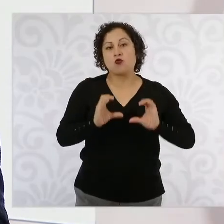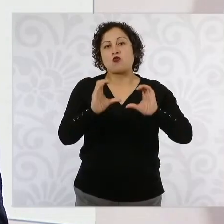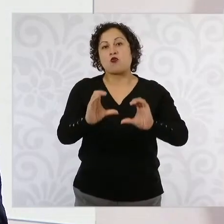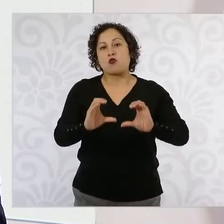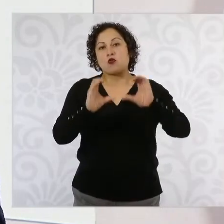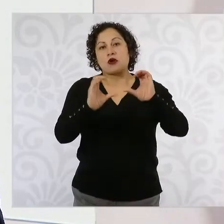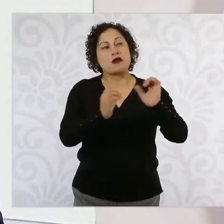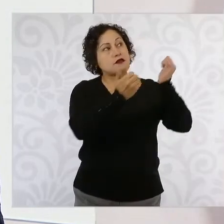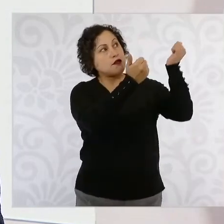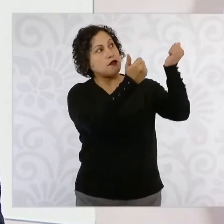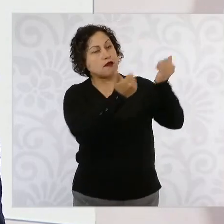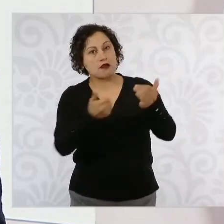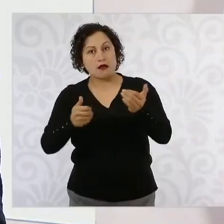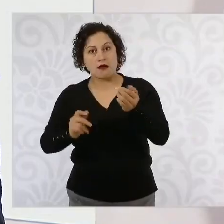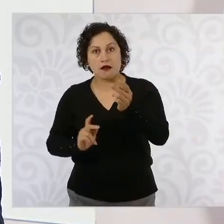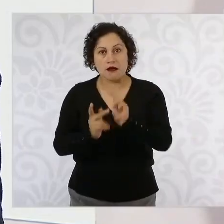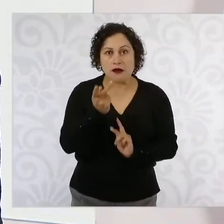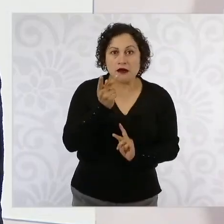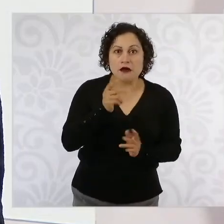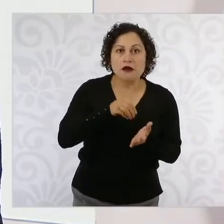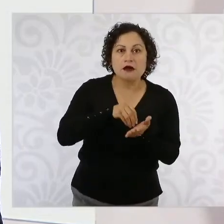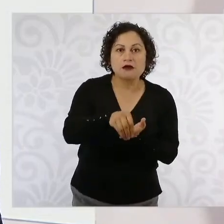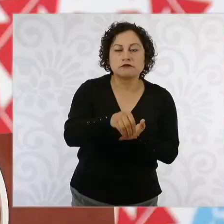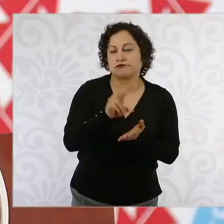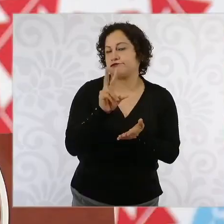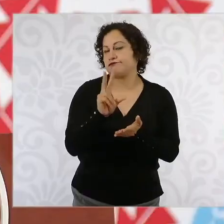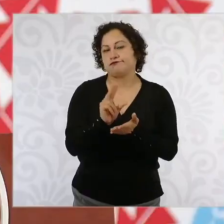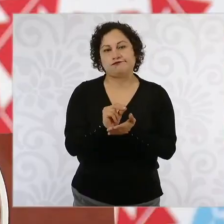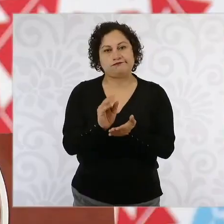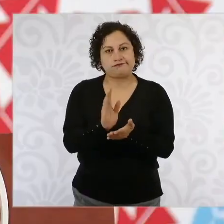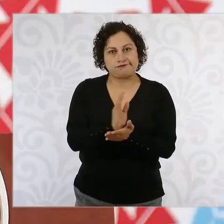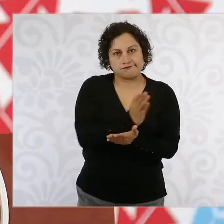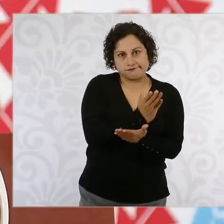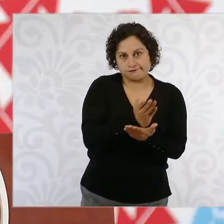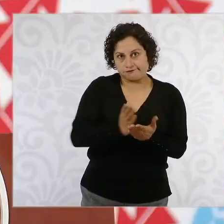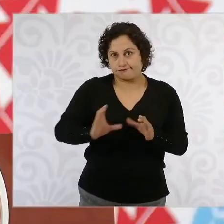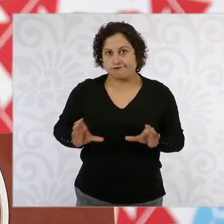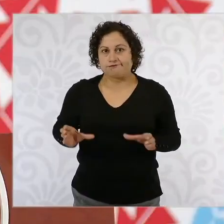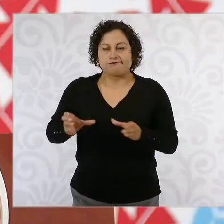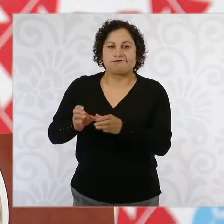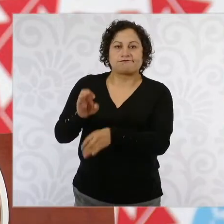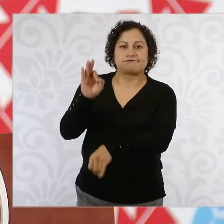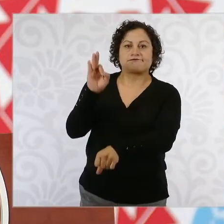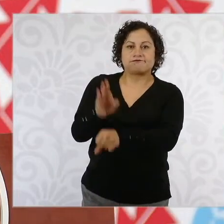hay decretos pero ahora queremos llevarlo a la Constitución y que quede muy claro que en México